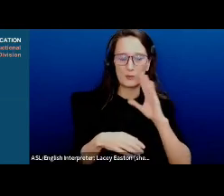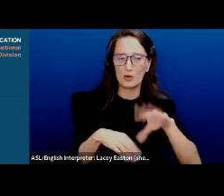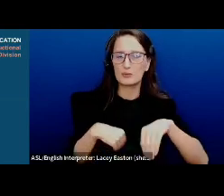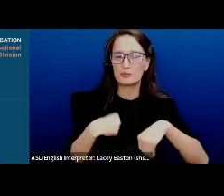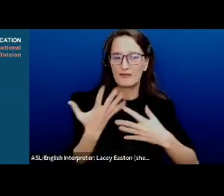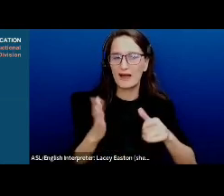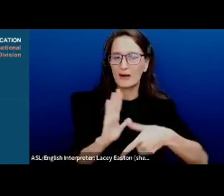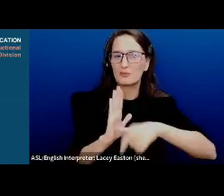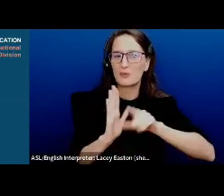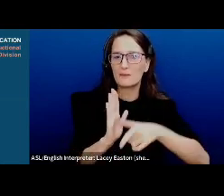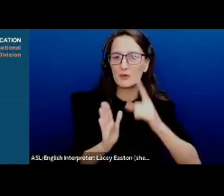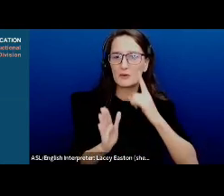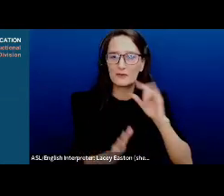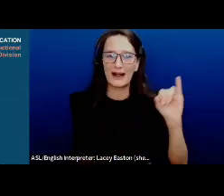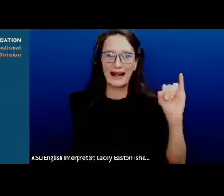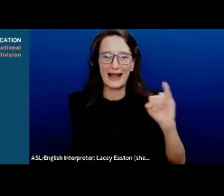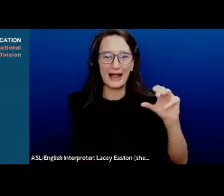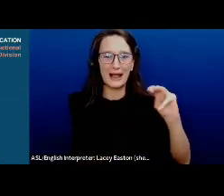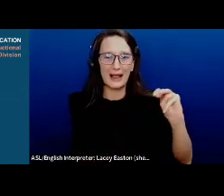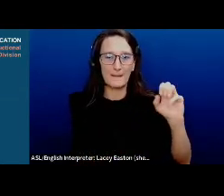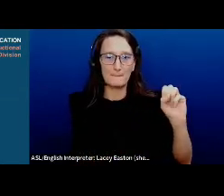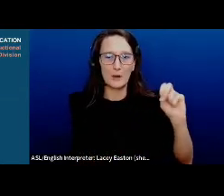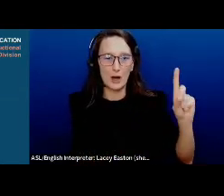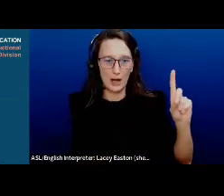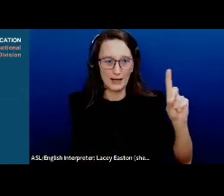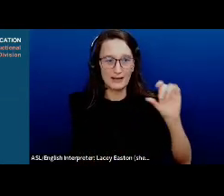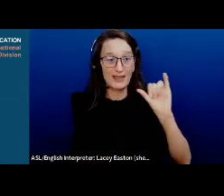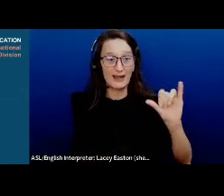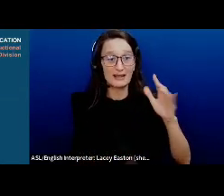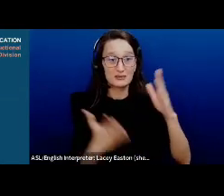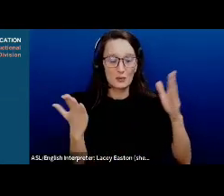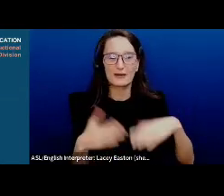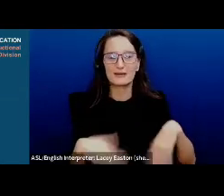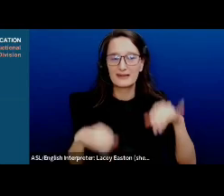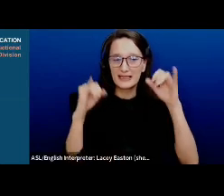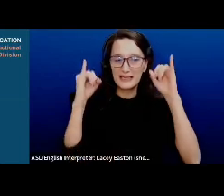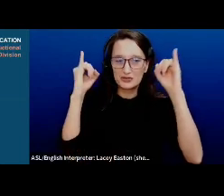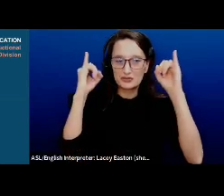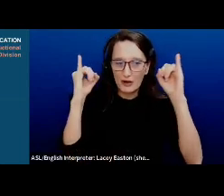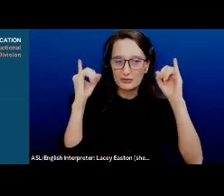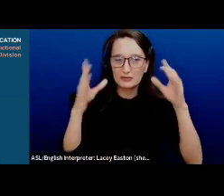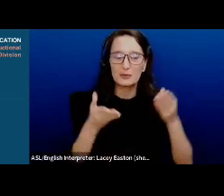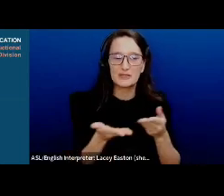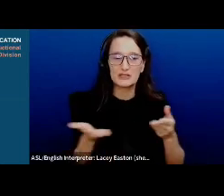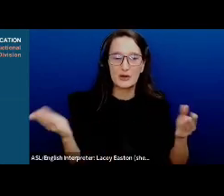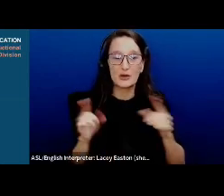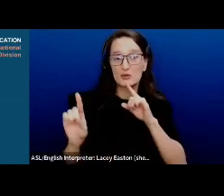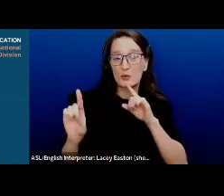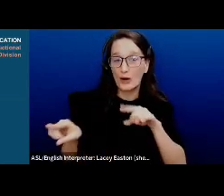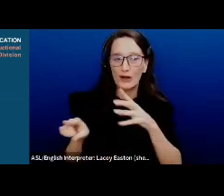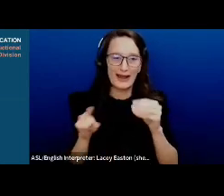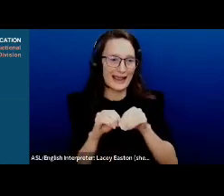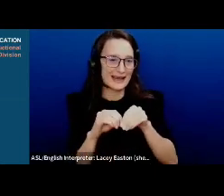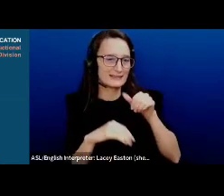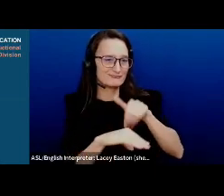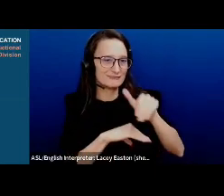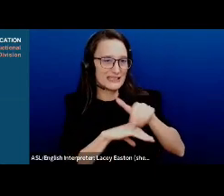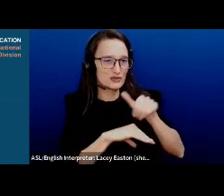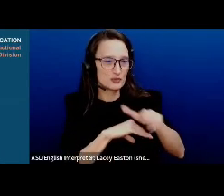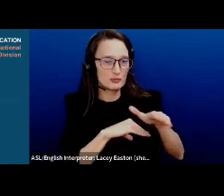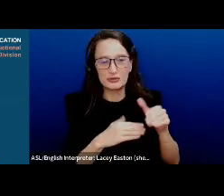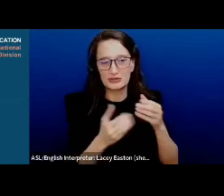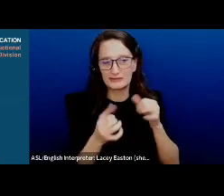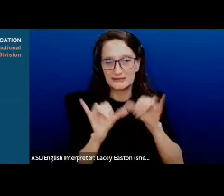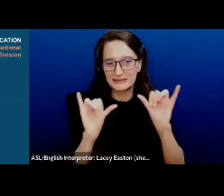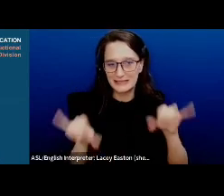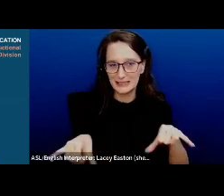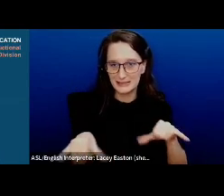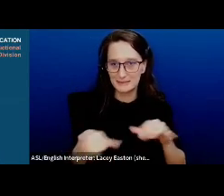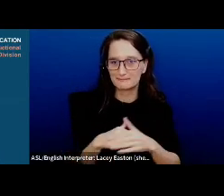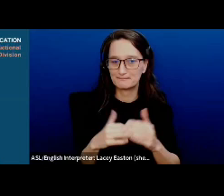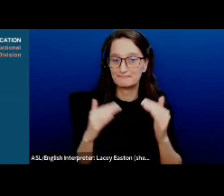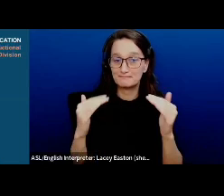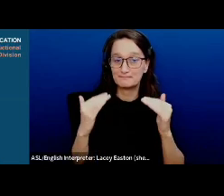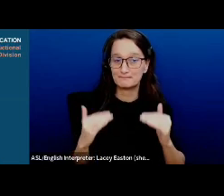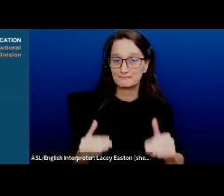el sistema de pedido y distribución de materiales educativos. Siguiente diapositiva, por favor.